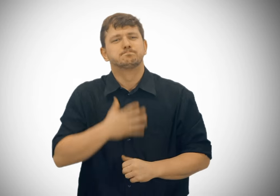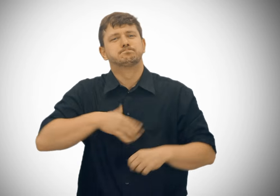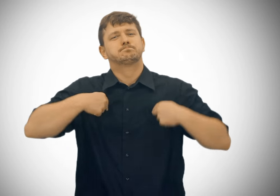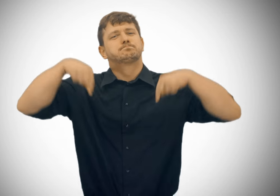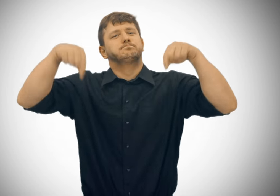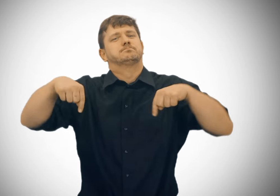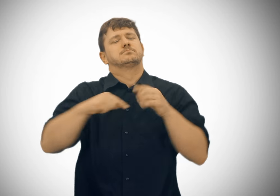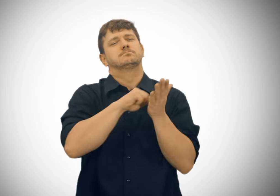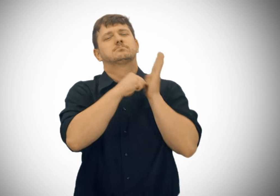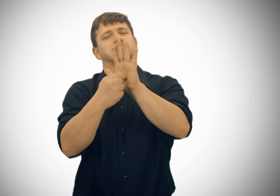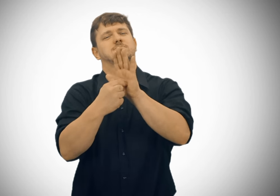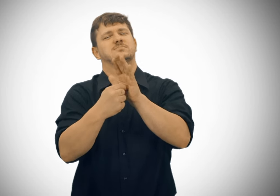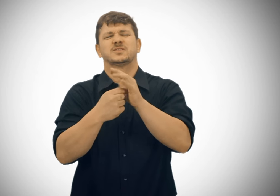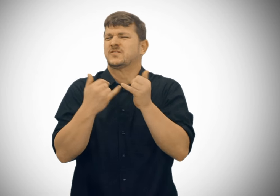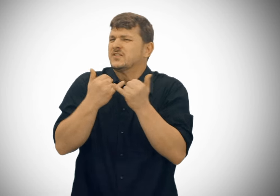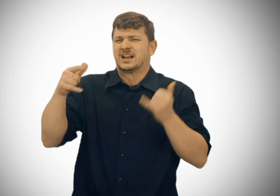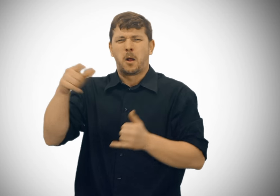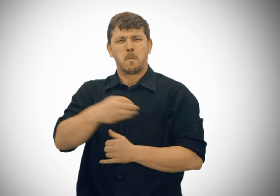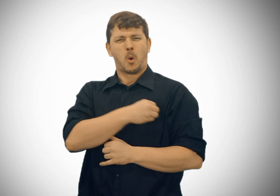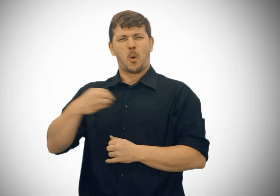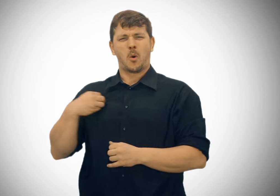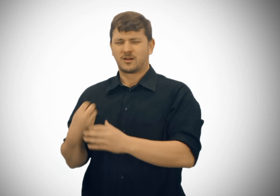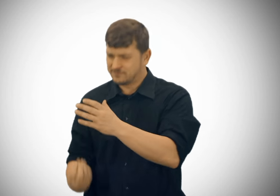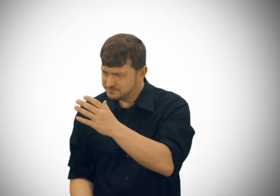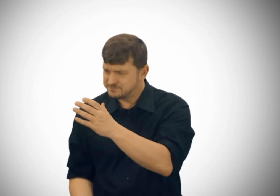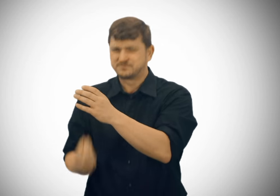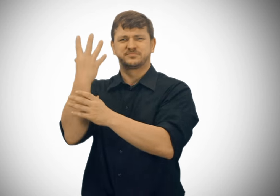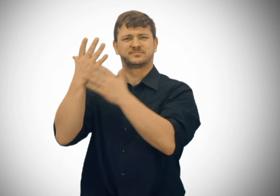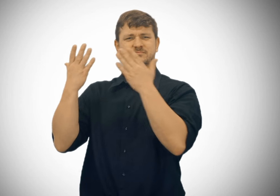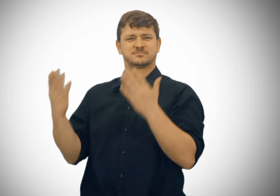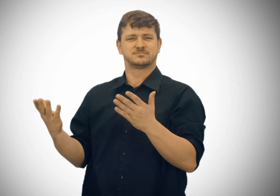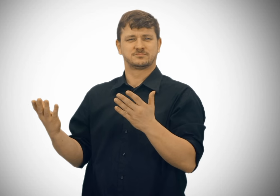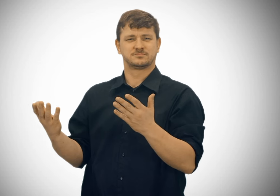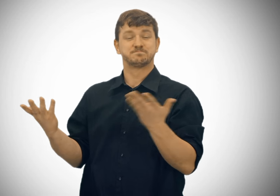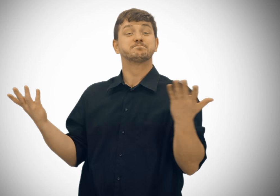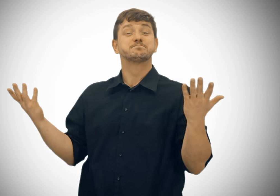Nun kommt eine kurze Geschichte über die lange Entstehungsgeschichte Polens!